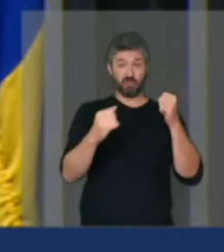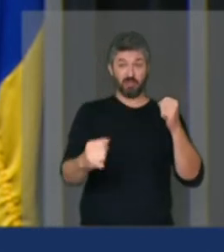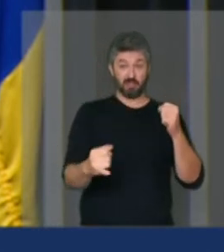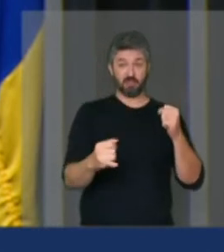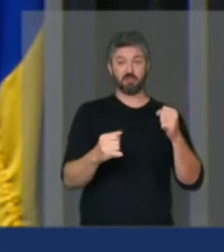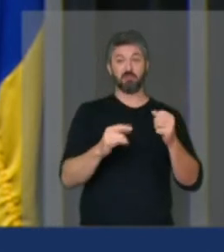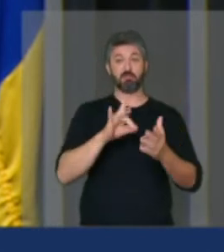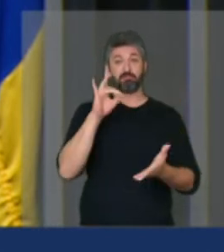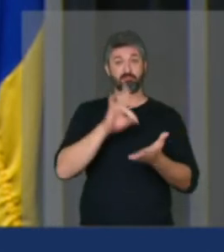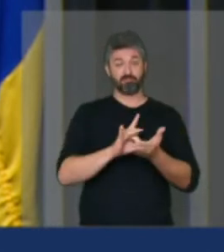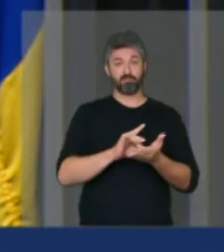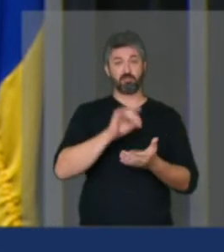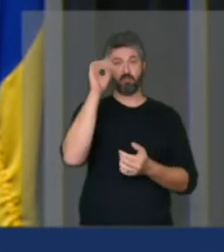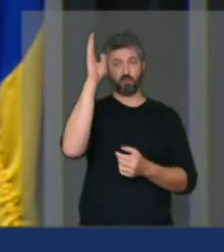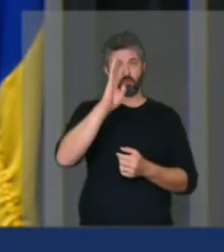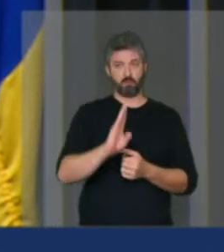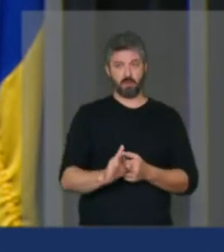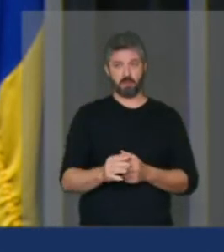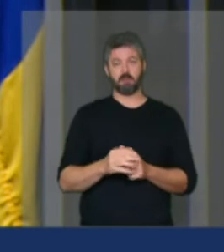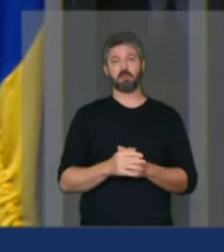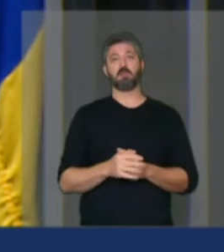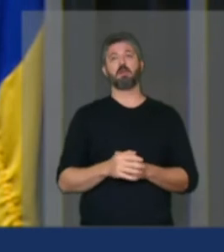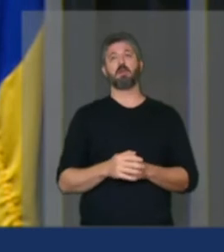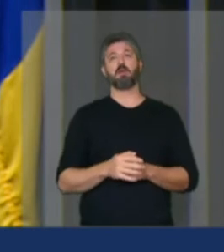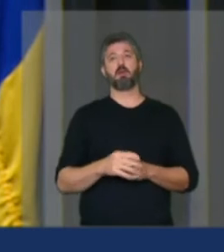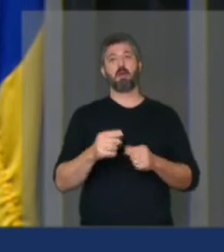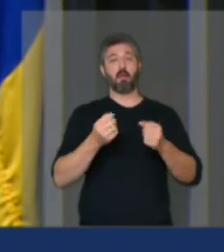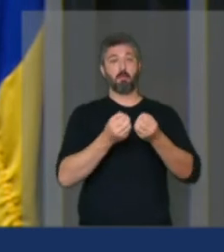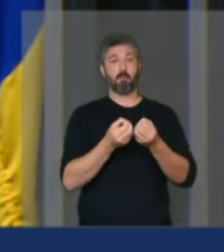ABRIGA A MAIOR USINA HIDROELÉTRICA GENUINAMENTE BRASILEIRA, QUE GERA ENERGIA